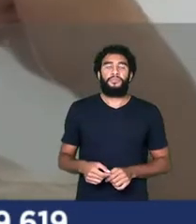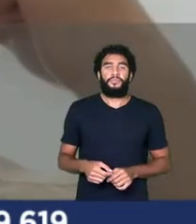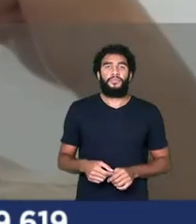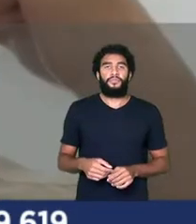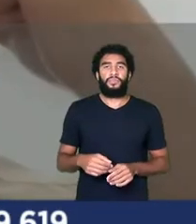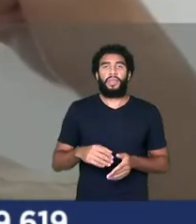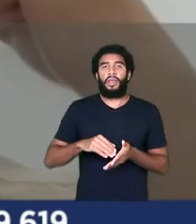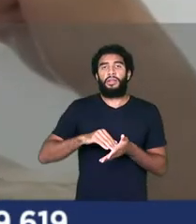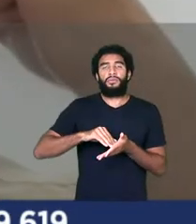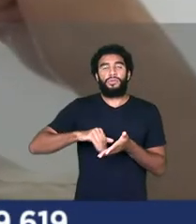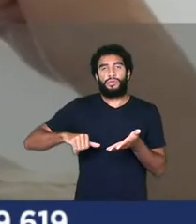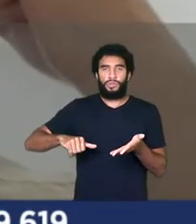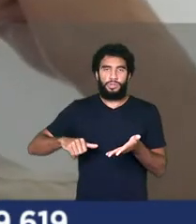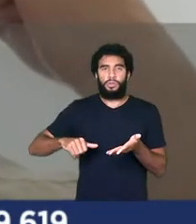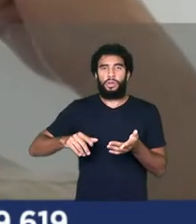NÃO PORQUE ELE RETIRA UMA POSSÍVEL DISTORÇÃO, ELE